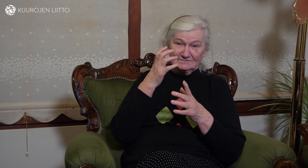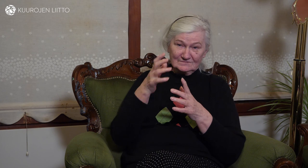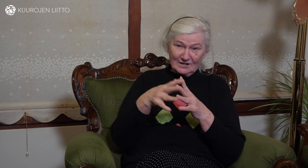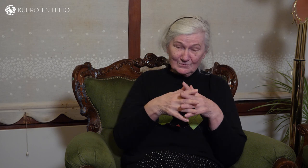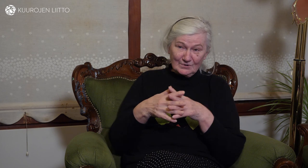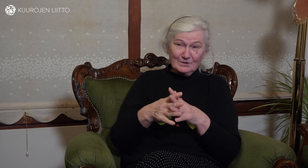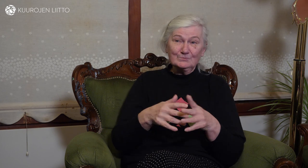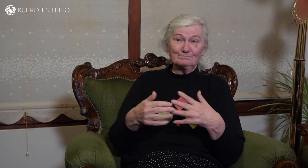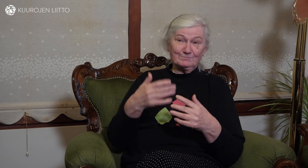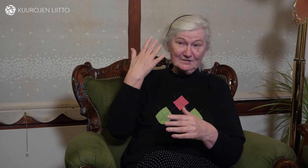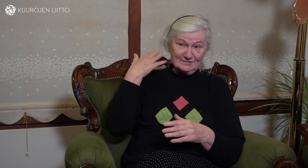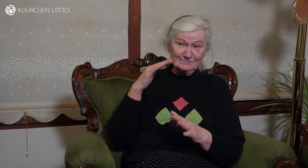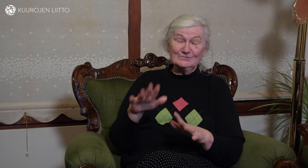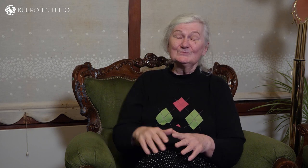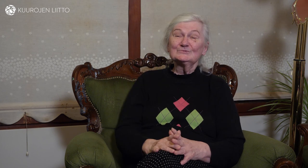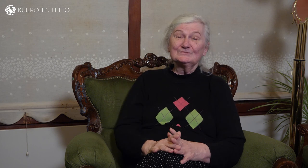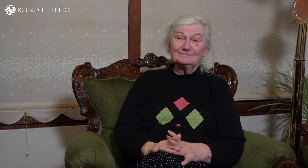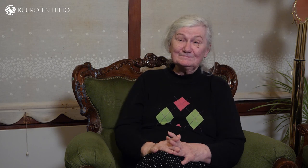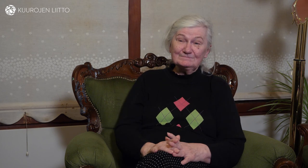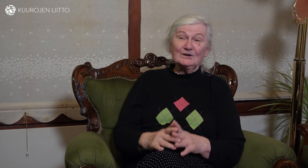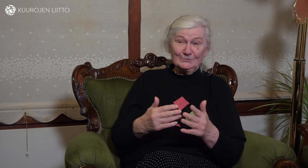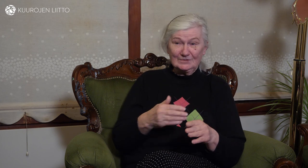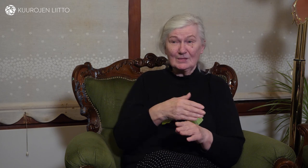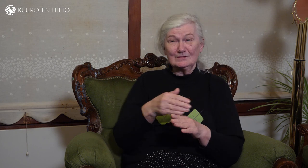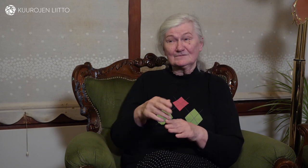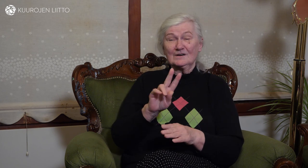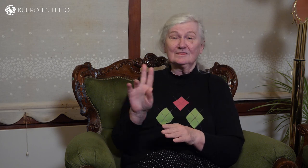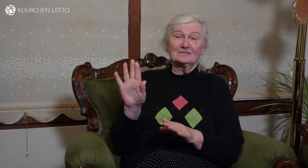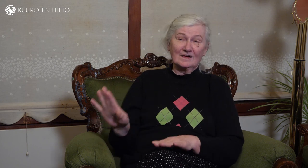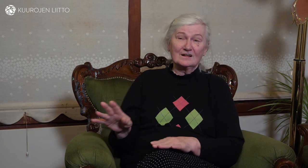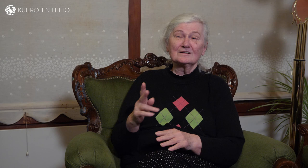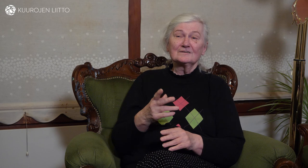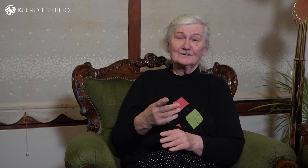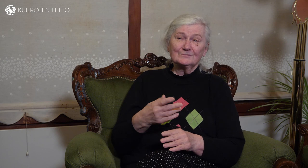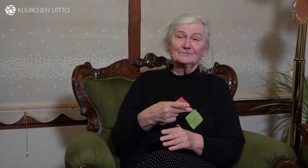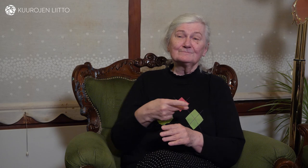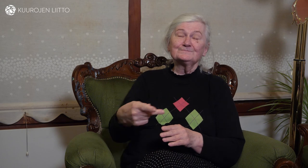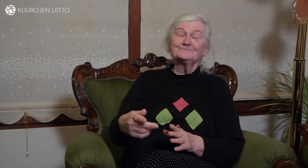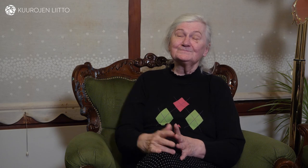Tosiaan Helsingin seurakuntatoimintaa myös. Nykyään toimin Vantaan seurakunnassa.